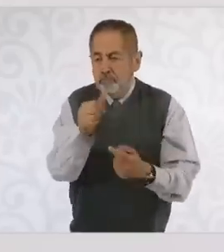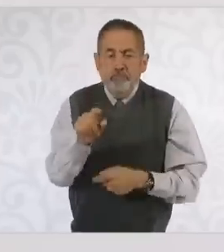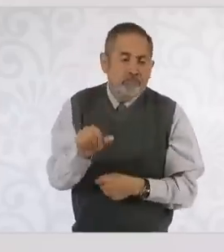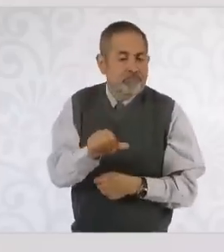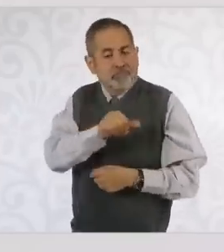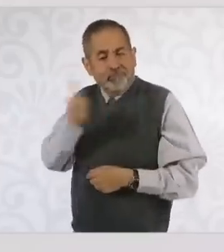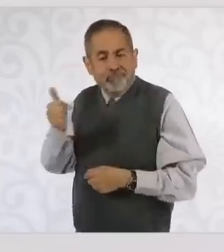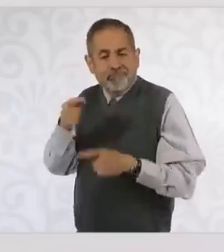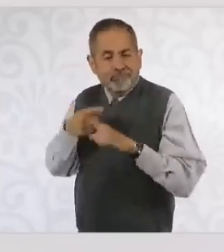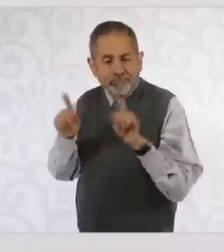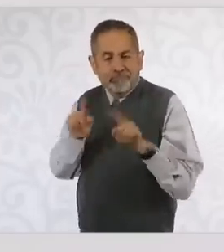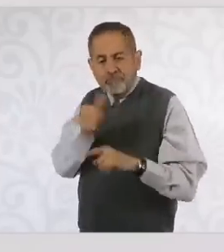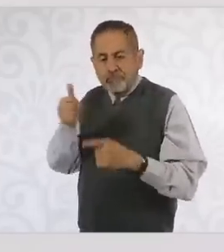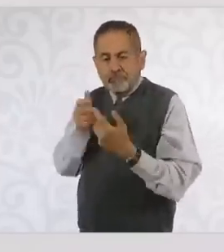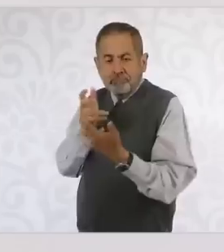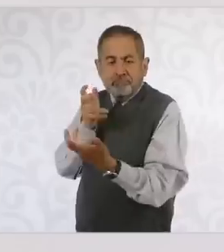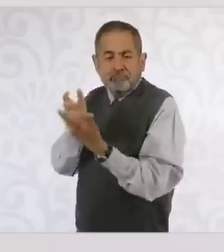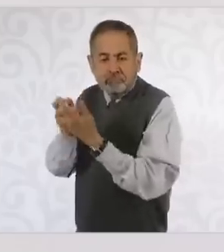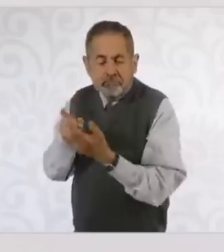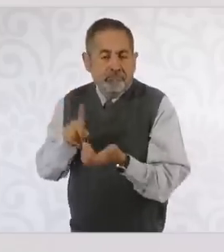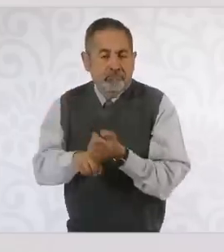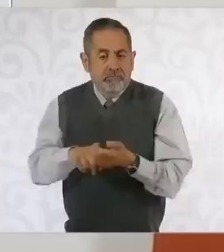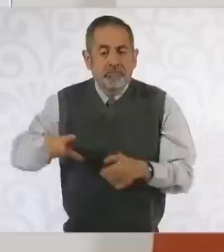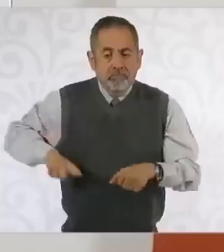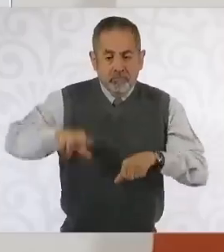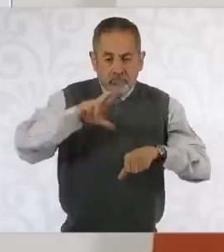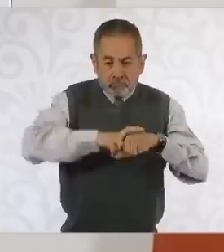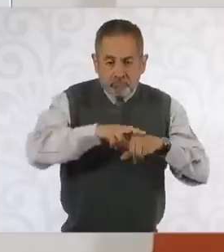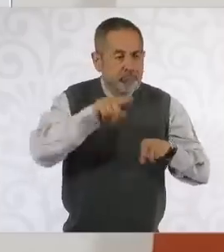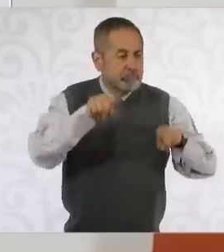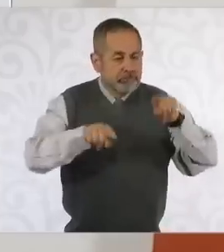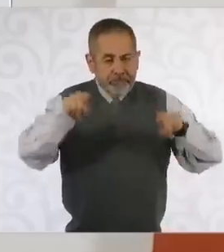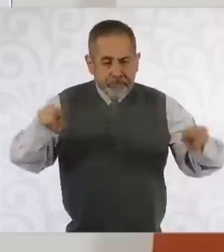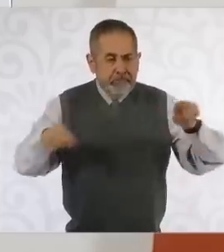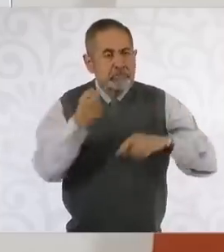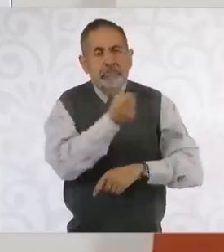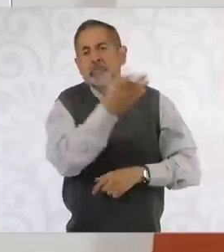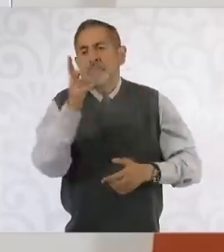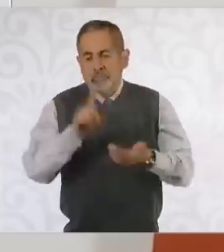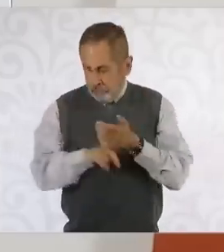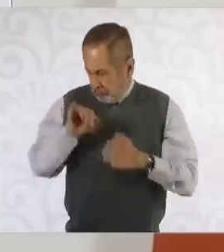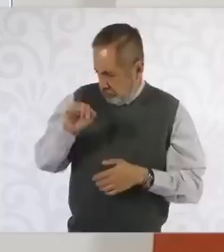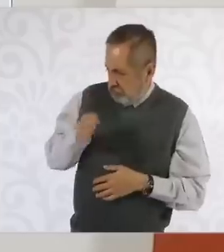en algunos casos hay mayor cooperación en otros casos menos pero esperamos Pues que el poder